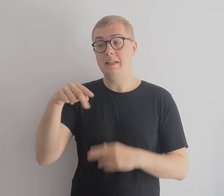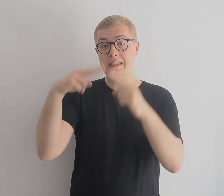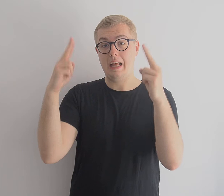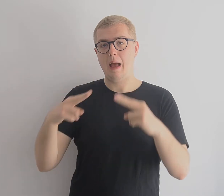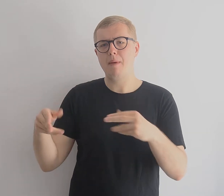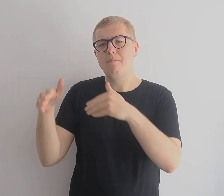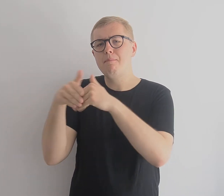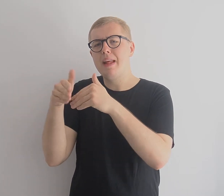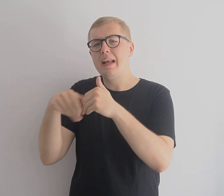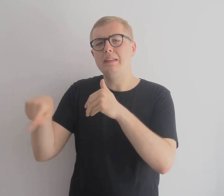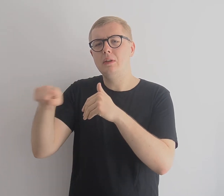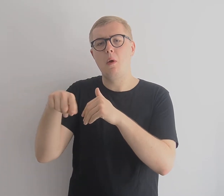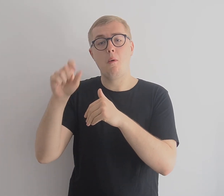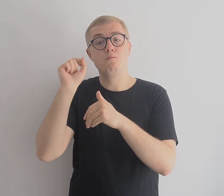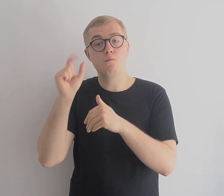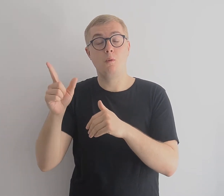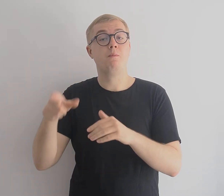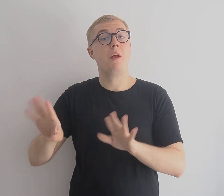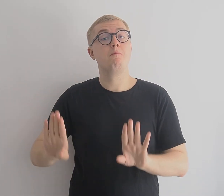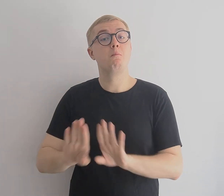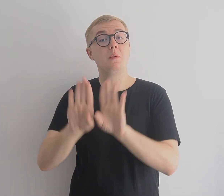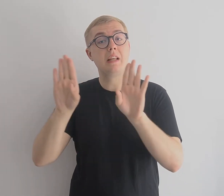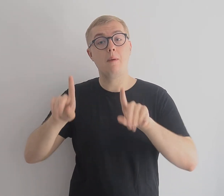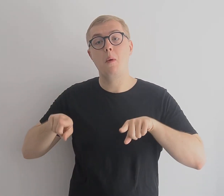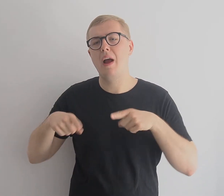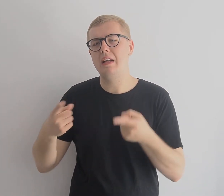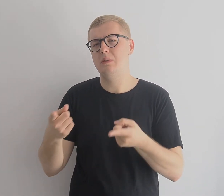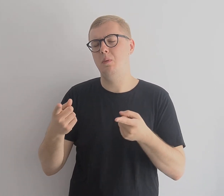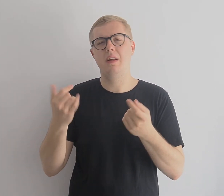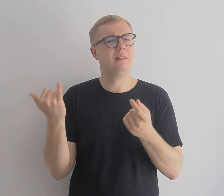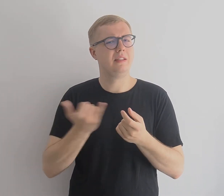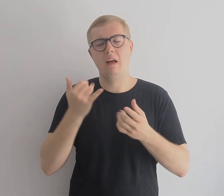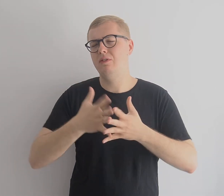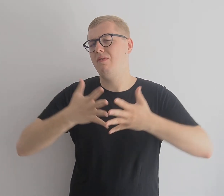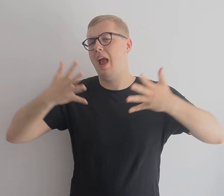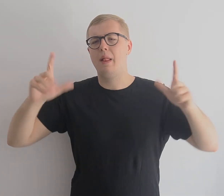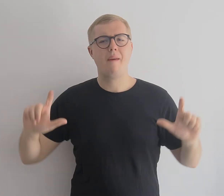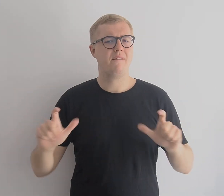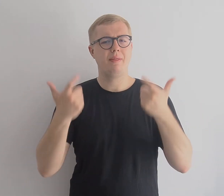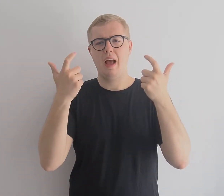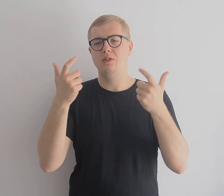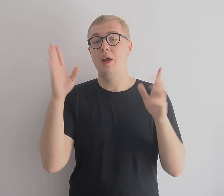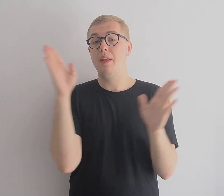W bezpośrednim sąsiedztwie Zamku, Muzeum organizuje wielkie wydarzenie plenerowe